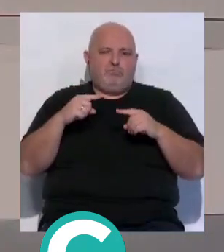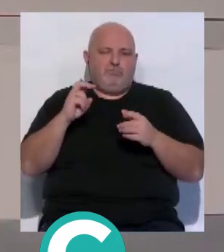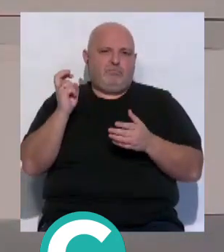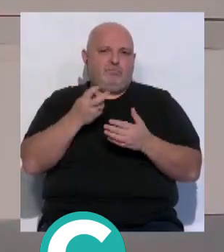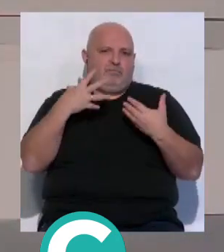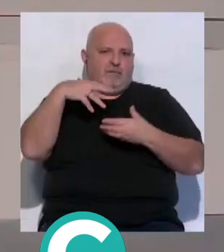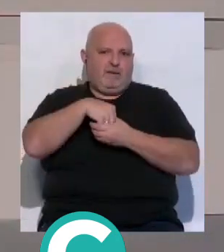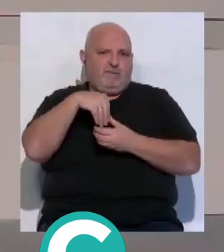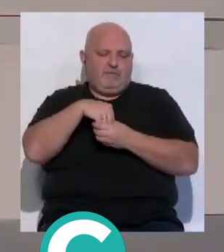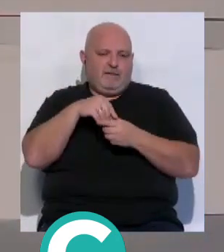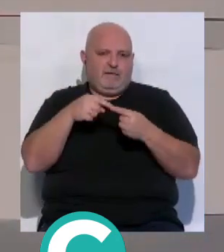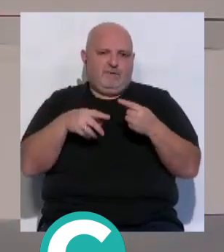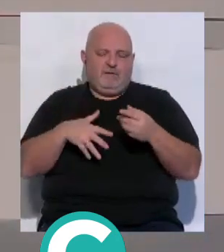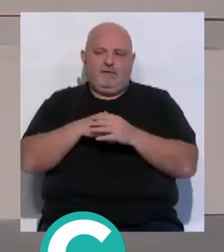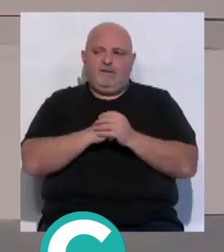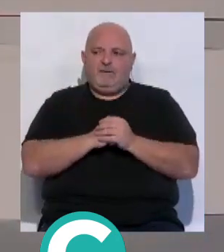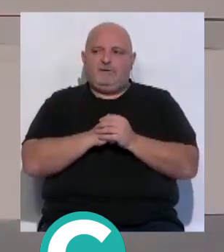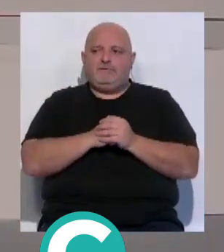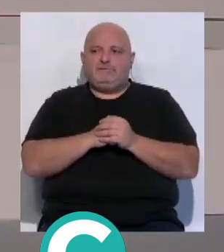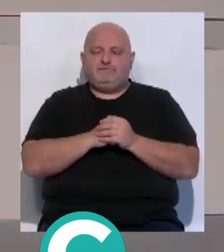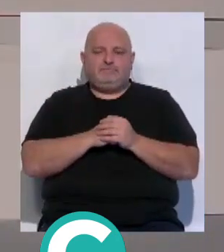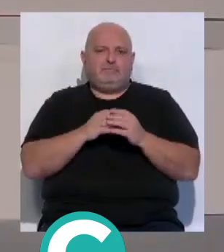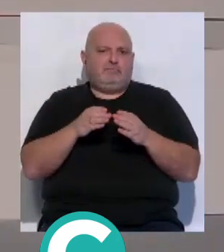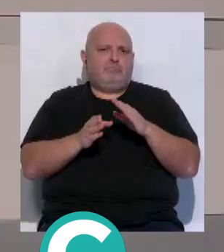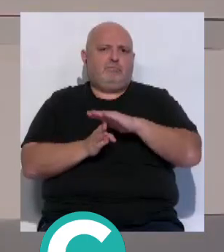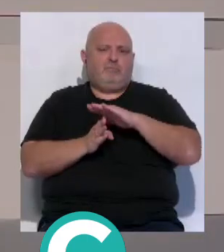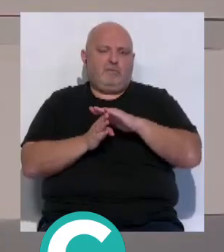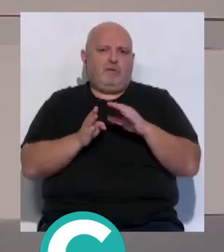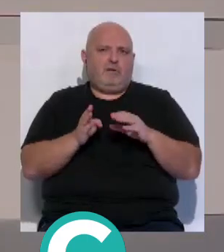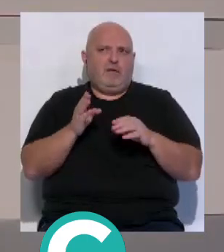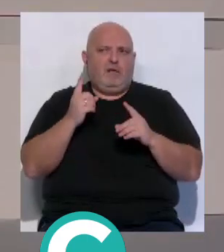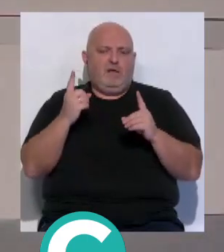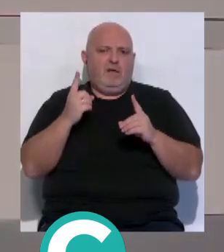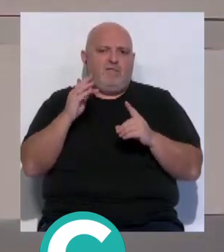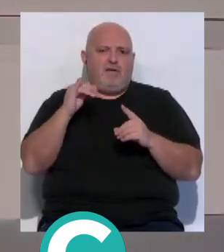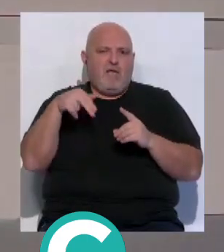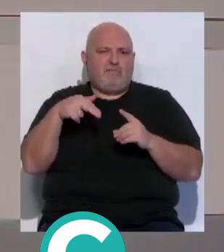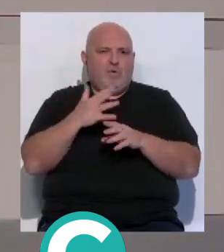integrantes de esta empresa Siguen trabajando aquí también llevan a Fabián que es otro jugador